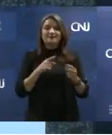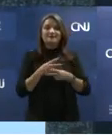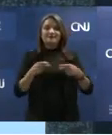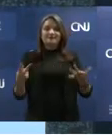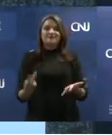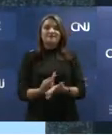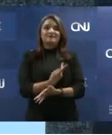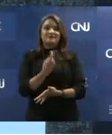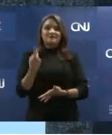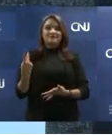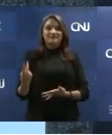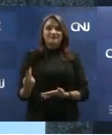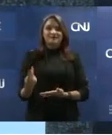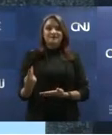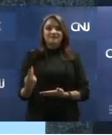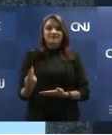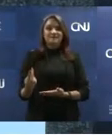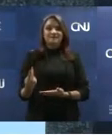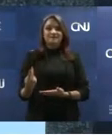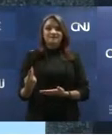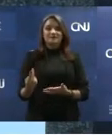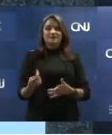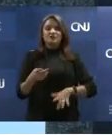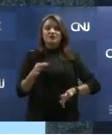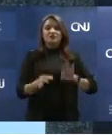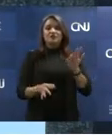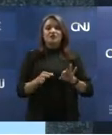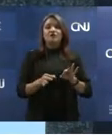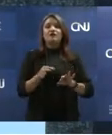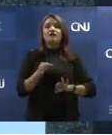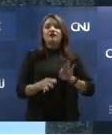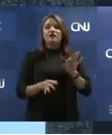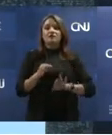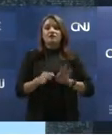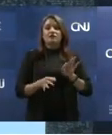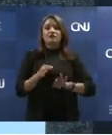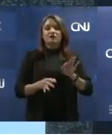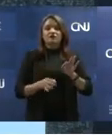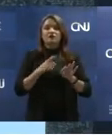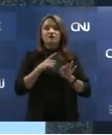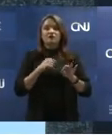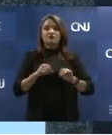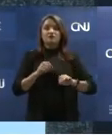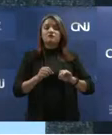de juiz de paz e civil, onde lá realizavam os casamentos em série,